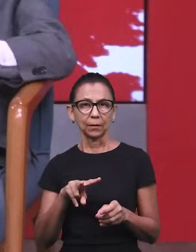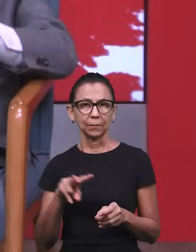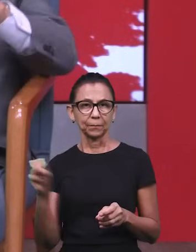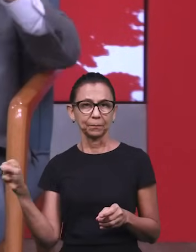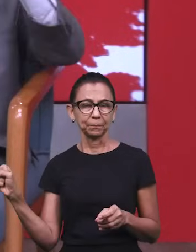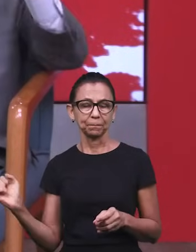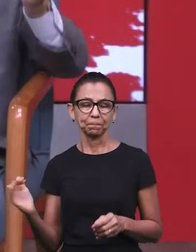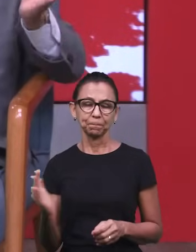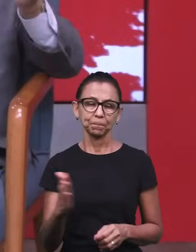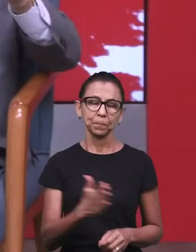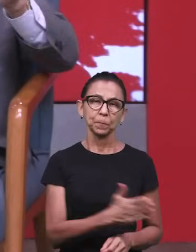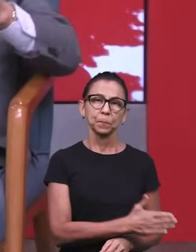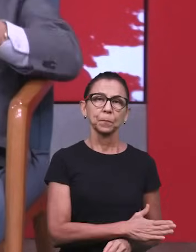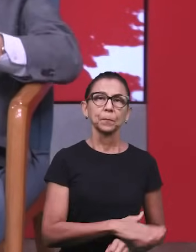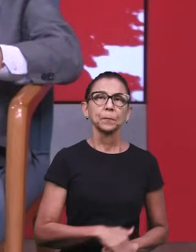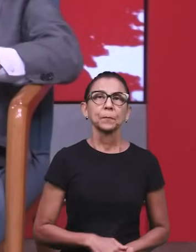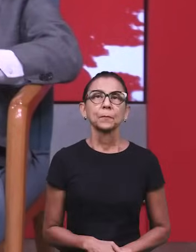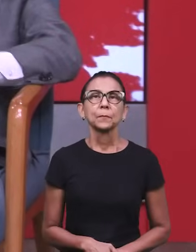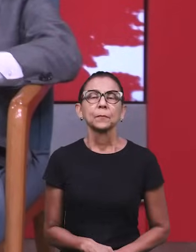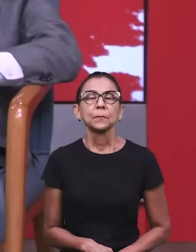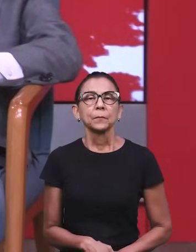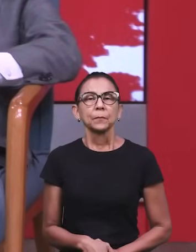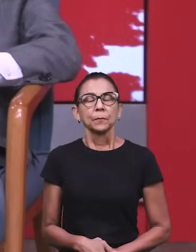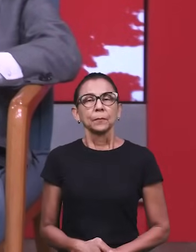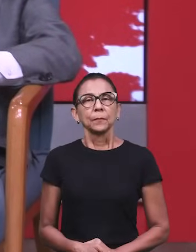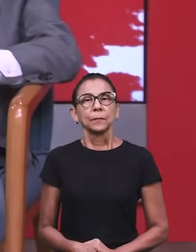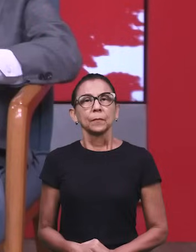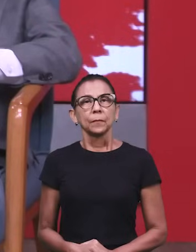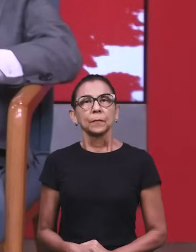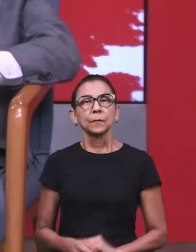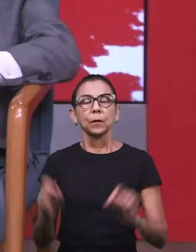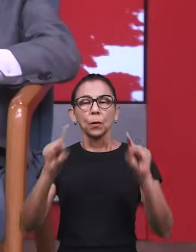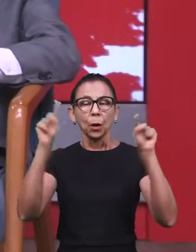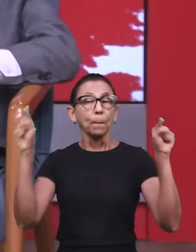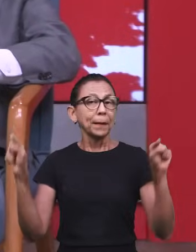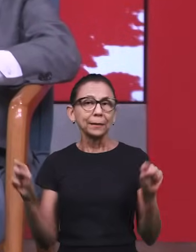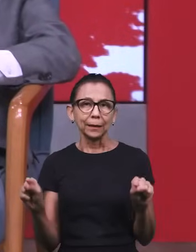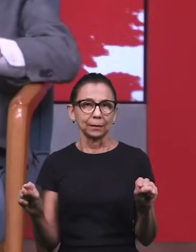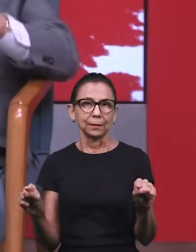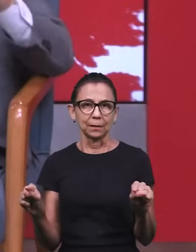uma um parêntese dentro desse assunto que nós estamos falando sobre Bíblia sobre a palavra e